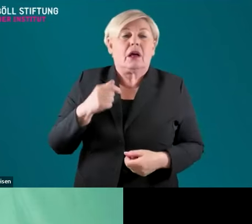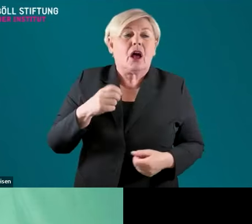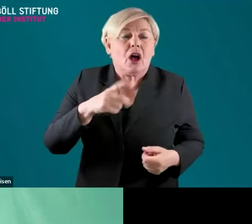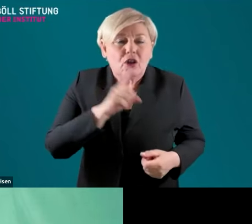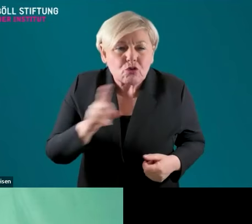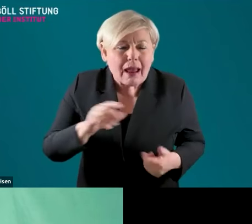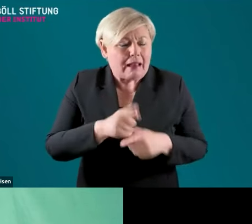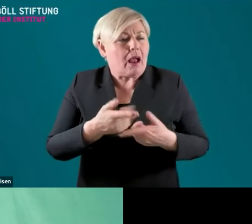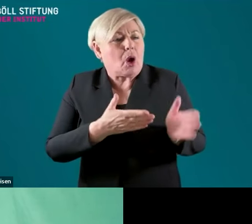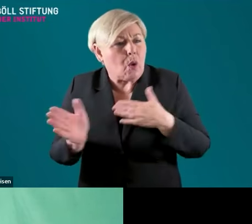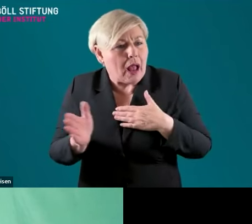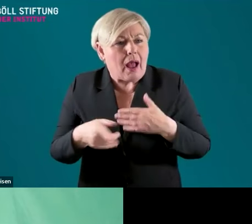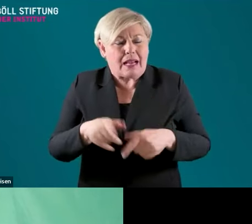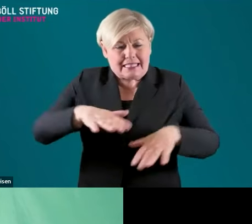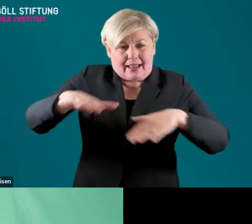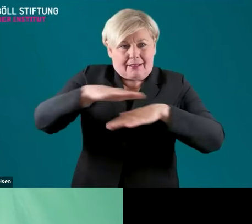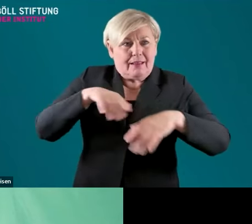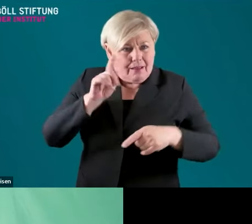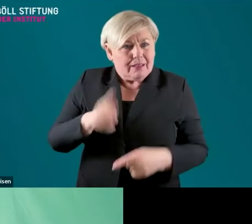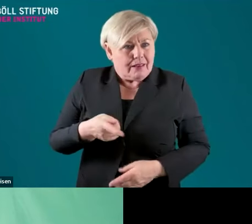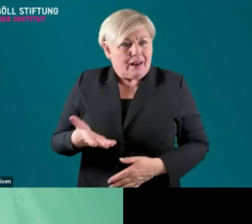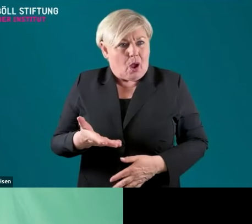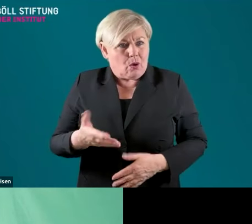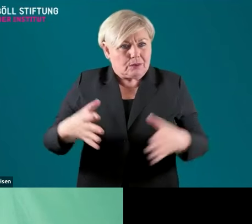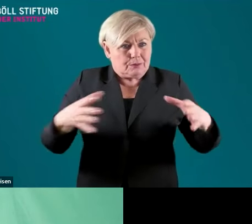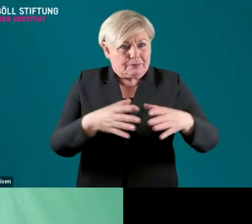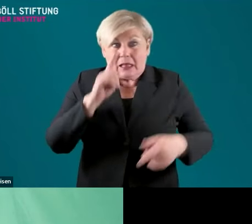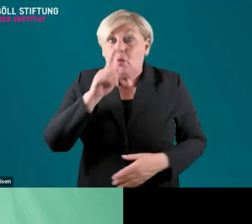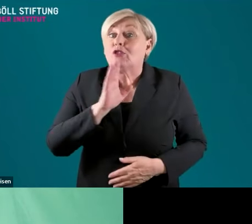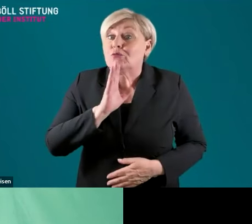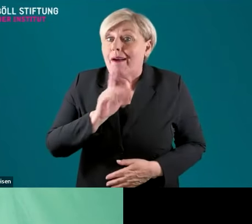Dann kommt die tatsächlich auch in real zusammen, nicht nur über die Sprache.